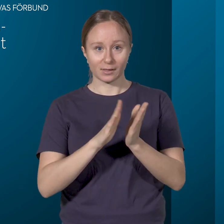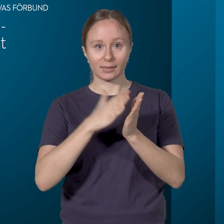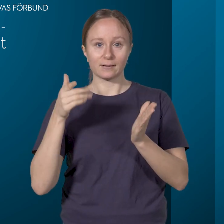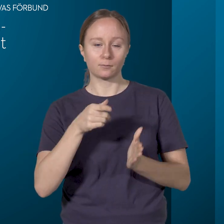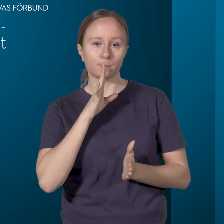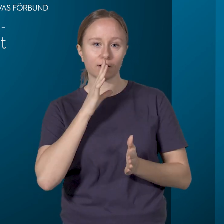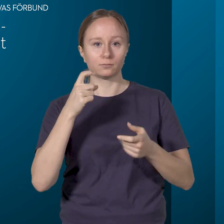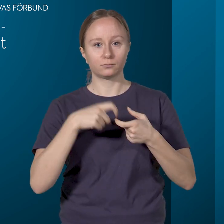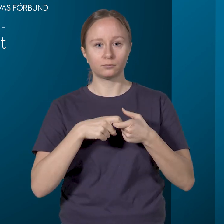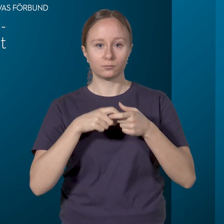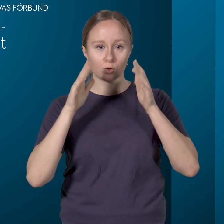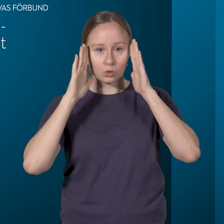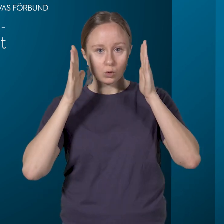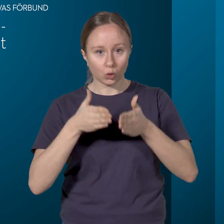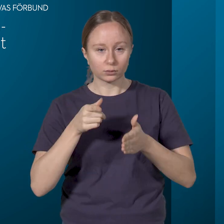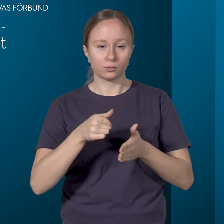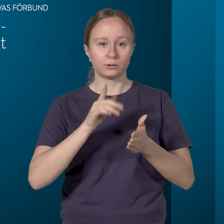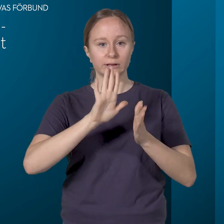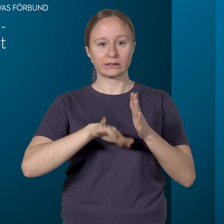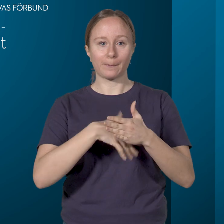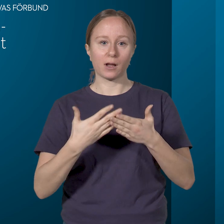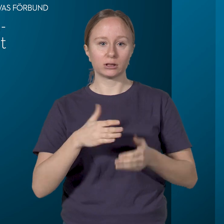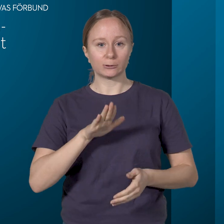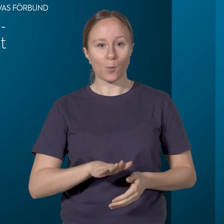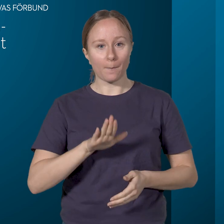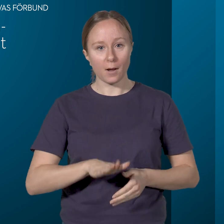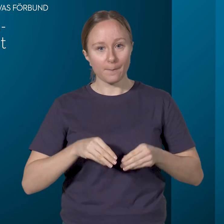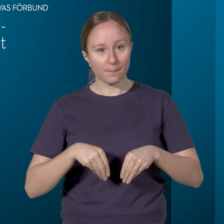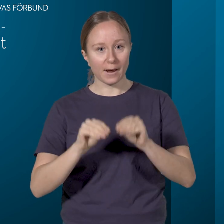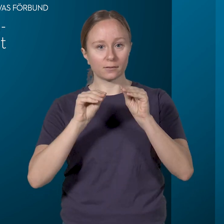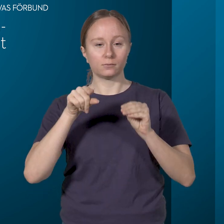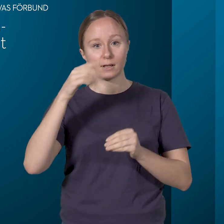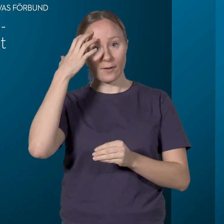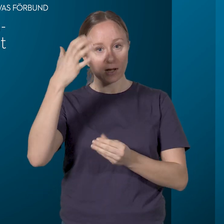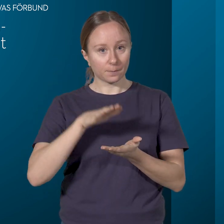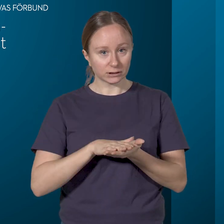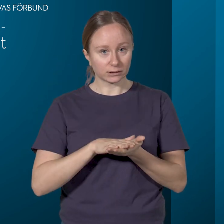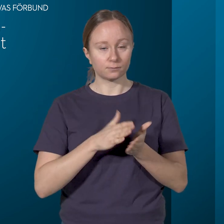I tidningen berättas bland annat om - koncentrationen av småbarnspedagogik i Helsingfors, -